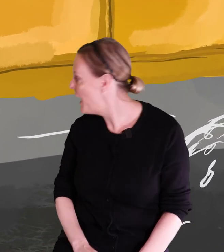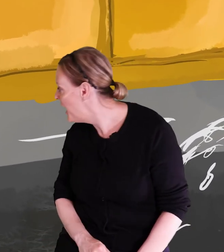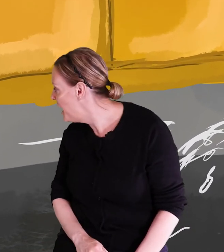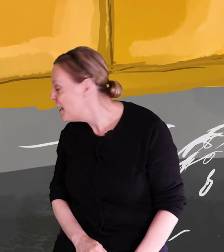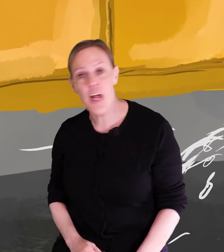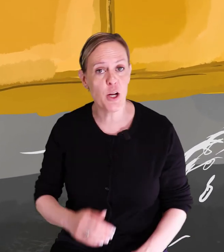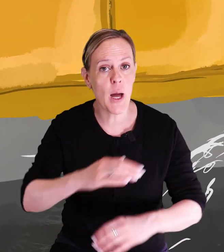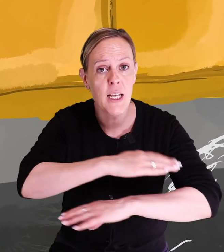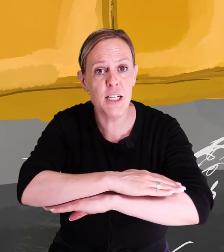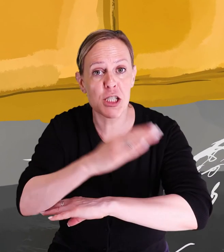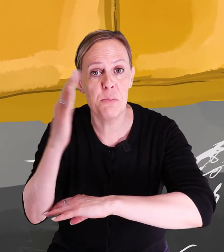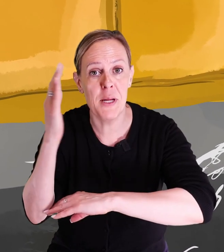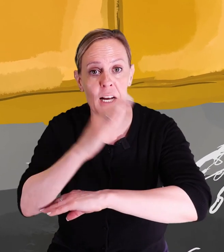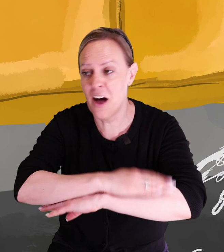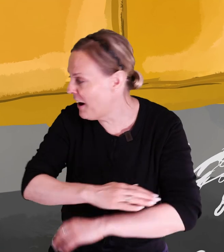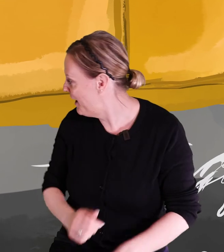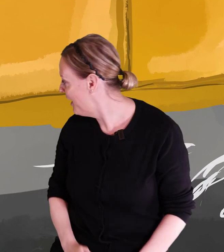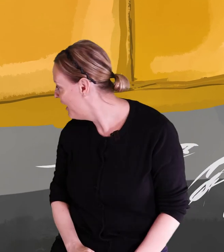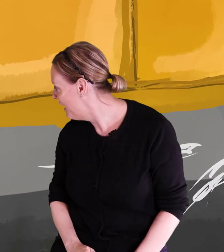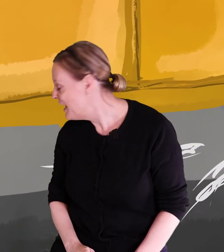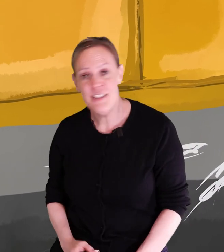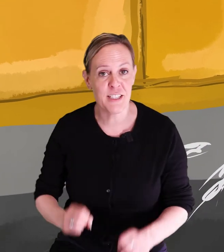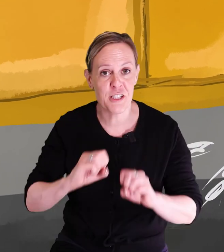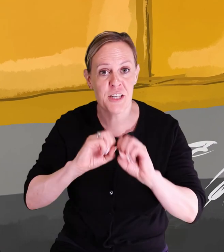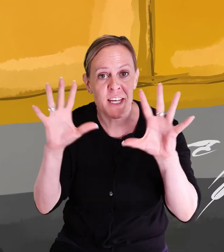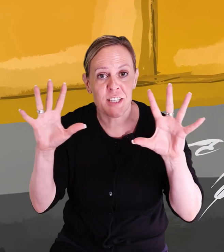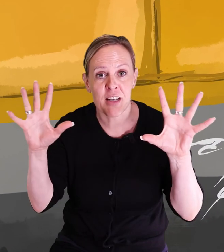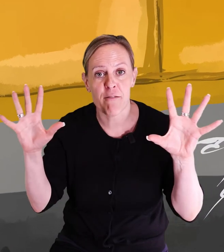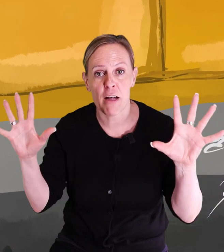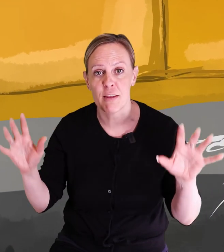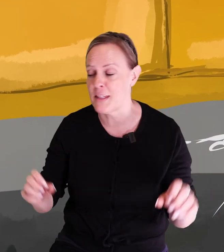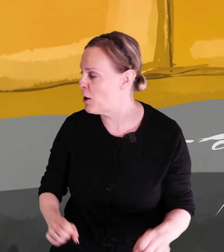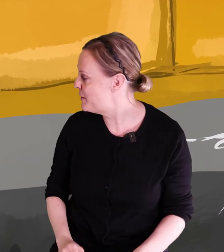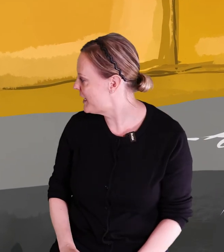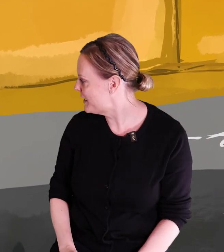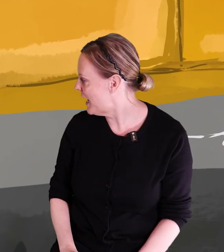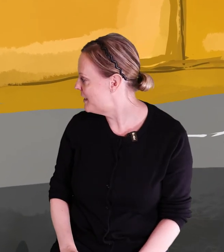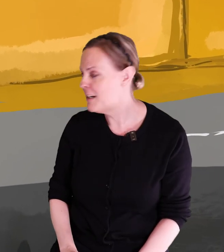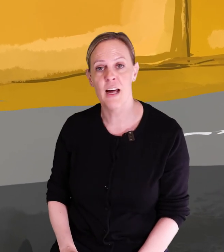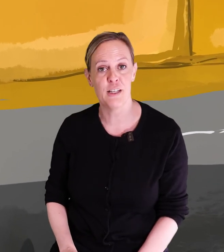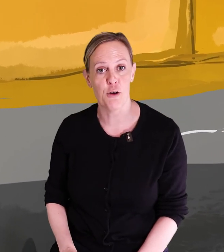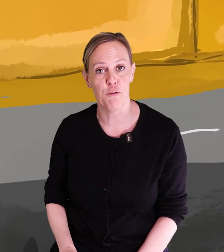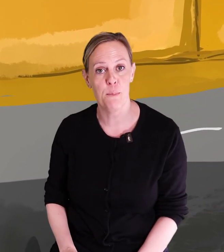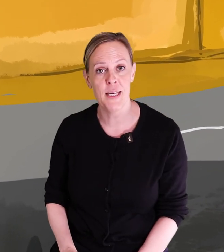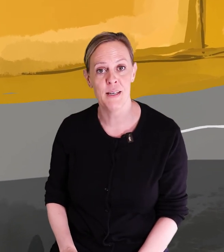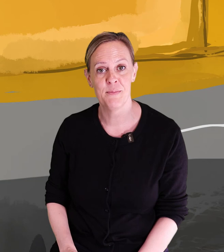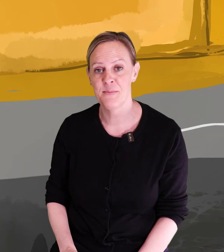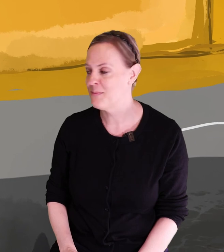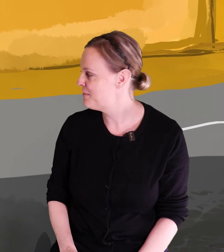nämen... där är ju en lastbil den stänker vatten om däcken när den kör förbi